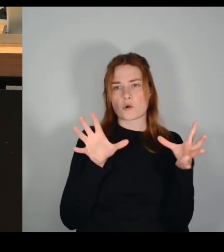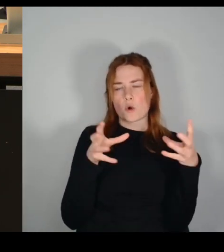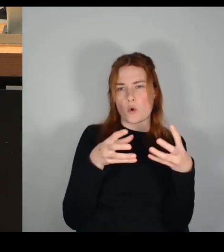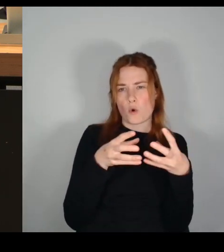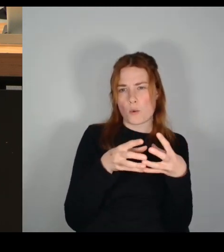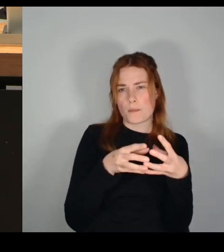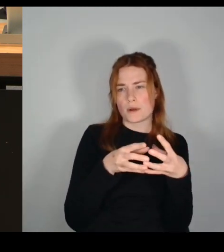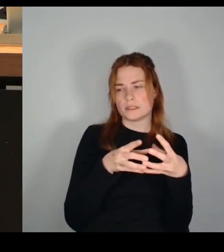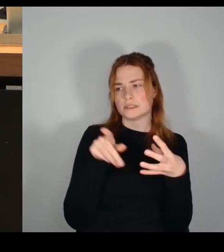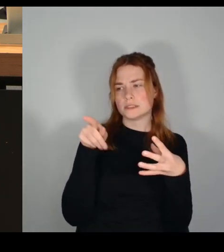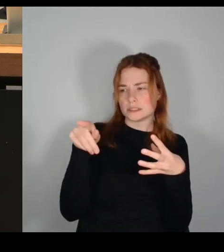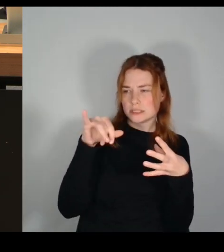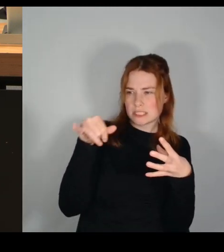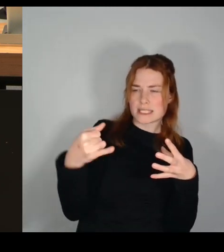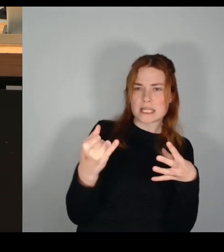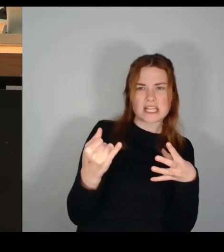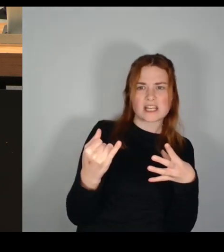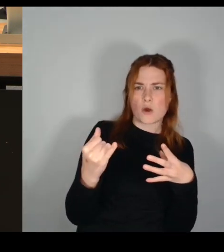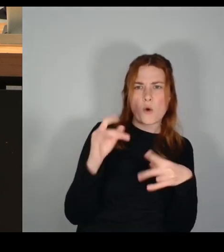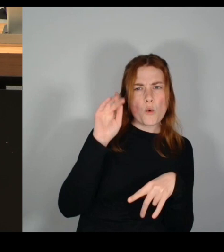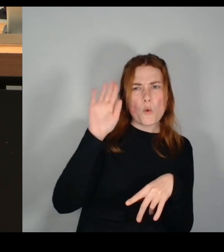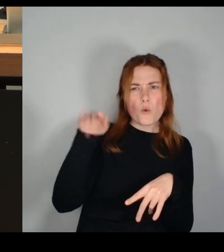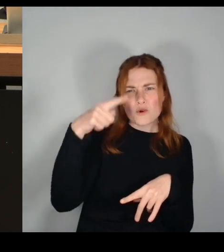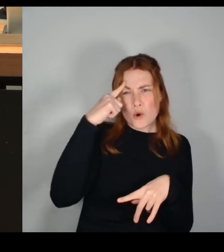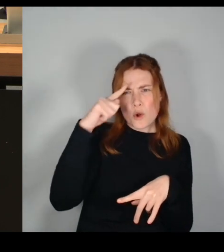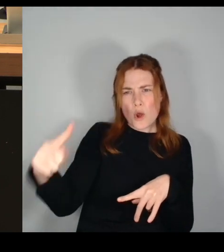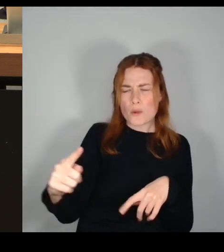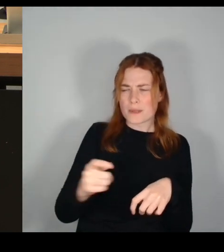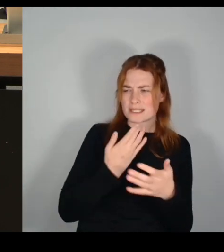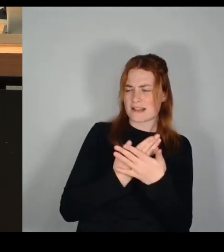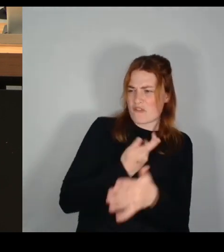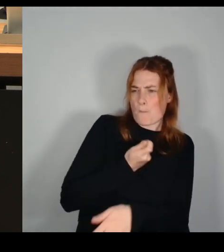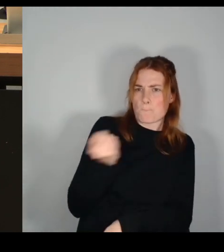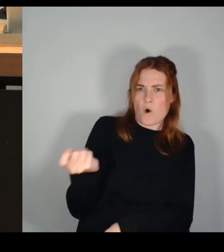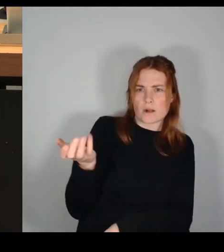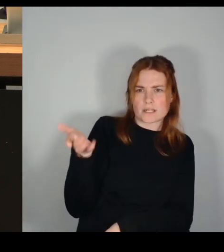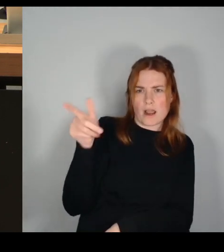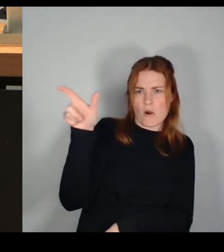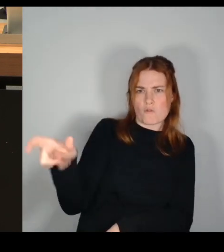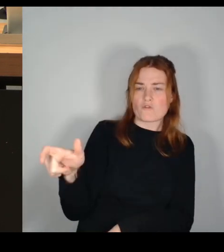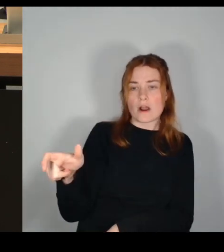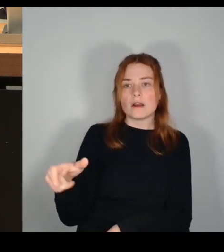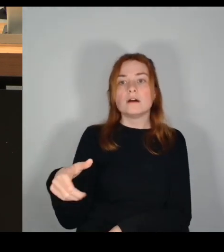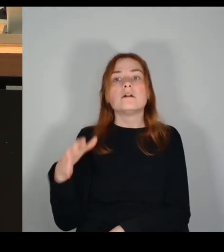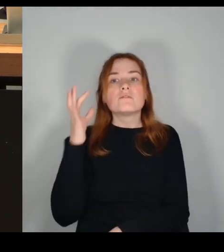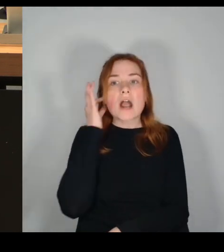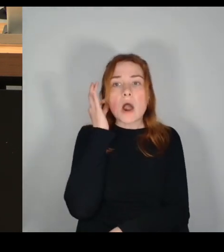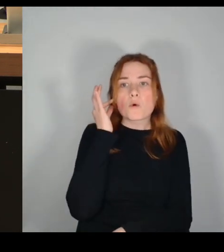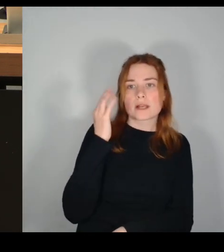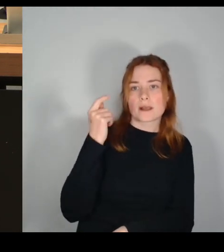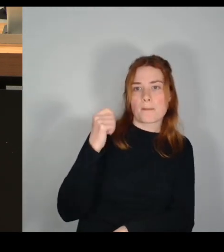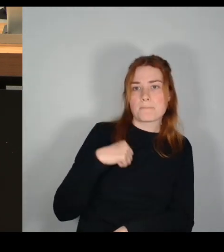Gefangene Frauen und Mädchen wurden versklavt. Das Ziel war die völlige Auslöschung der Jesiden.